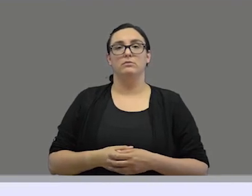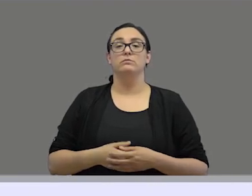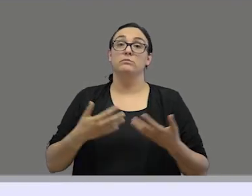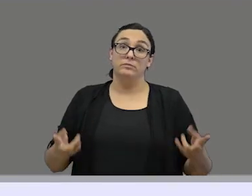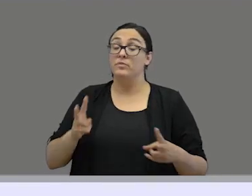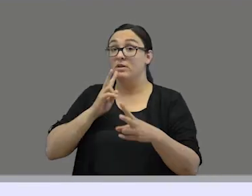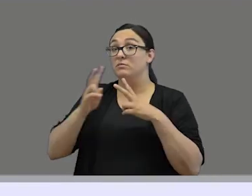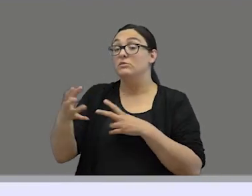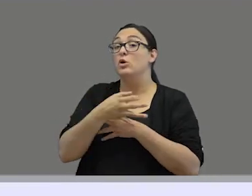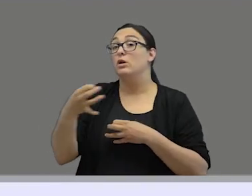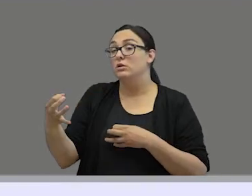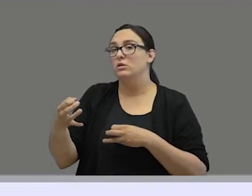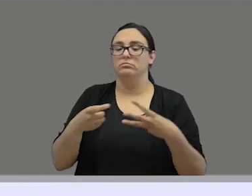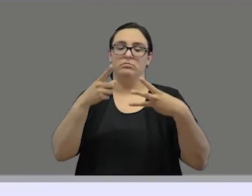Die richtige Antwort ist A: